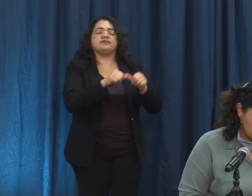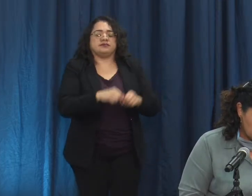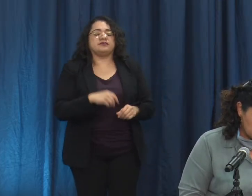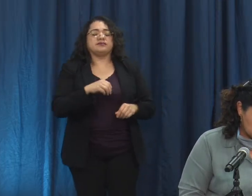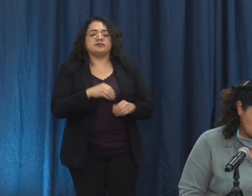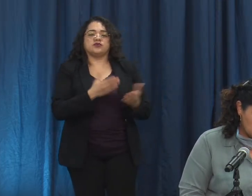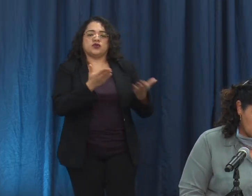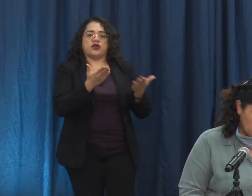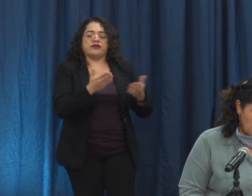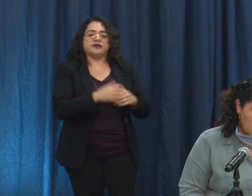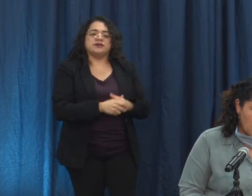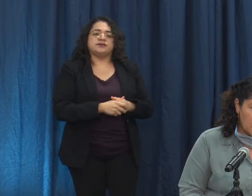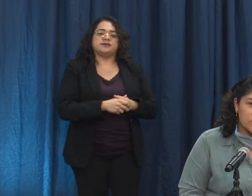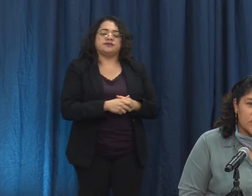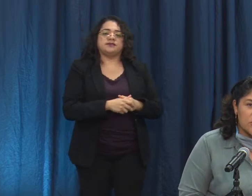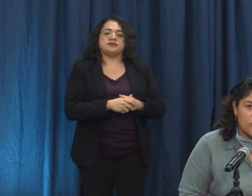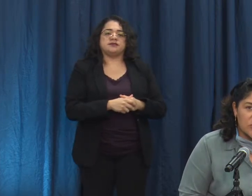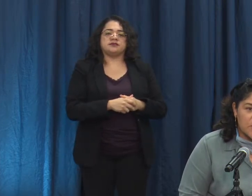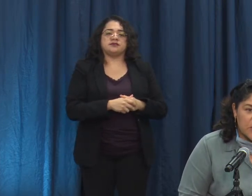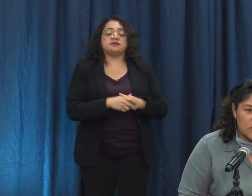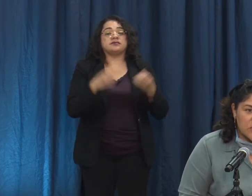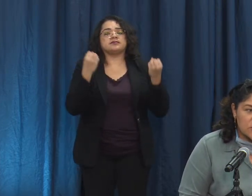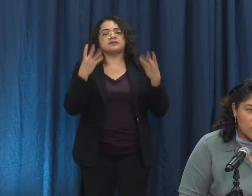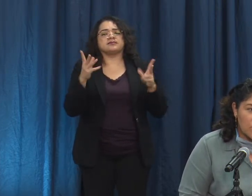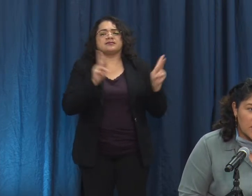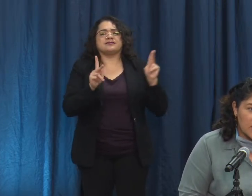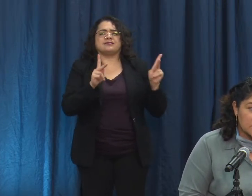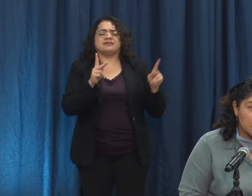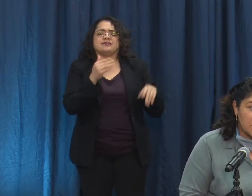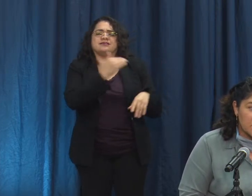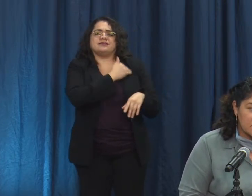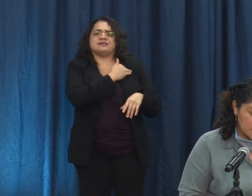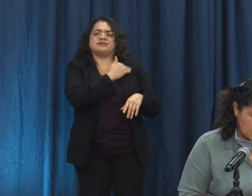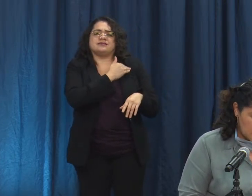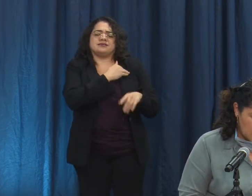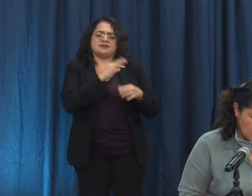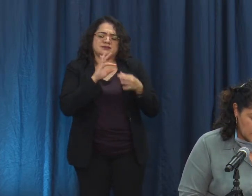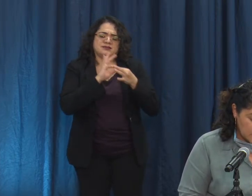nueva rezone hemos tenido muchas preguntas sobre las pruebas de antique